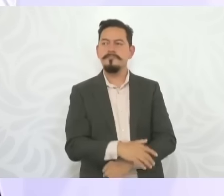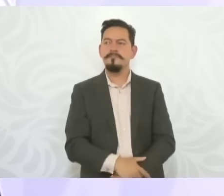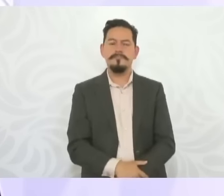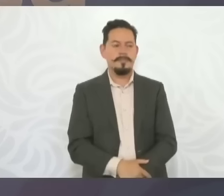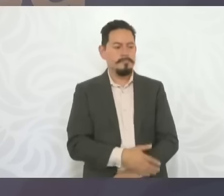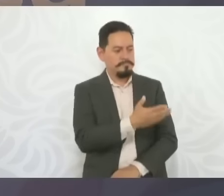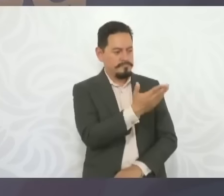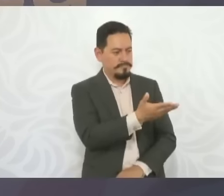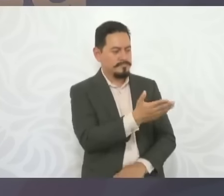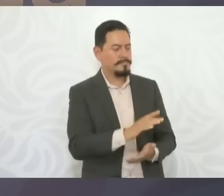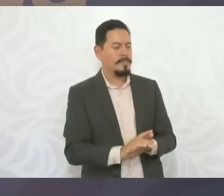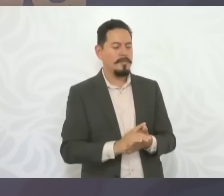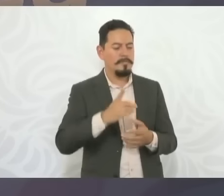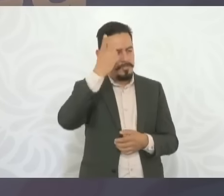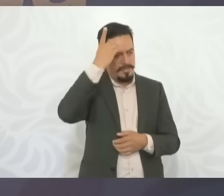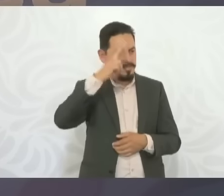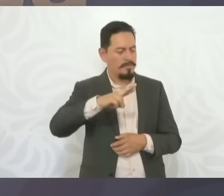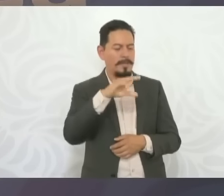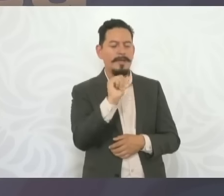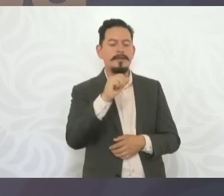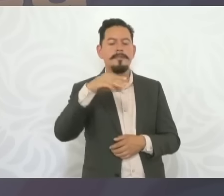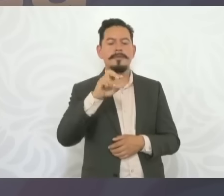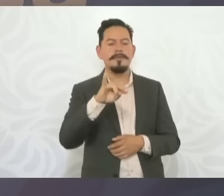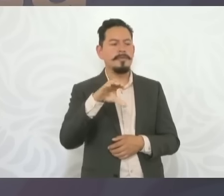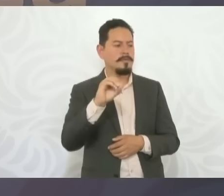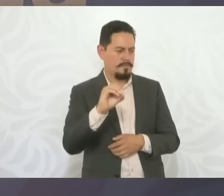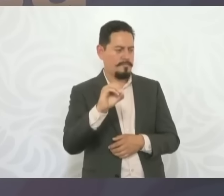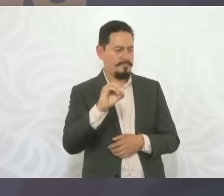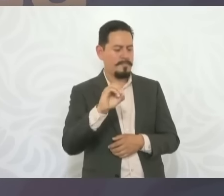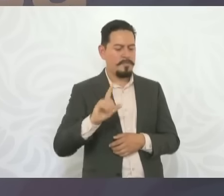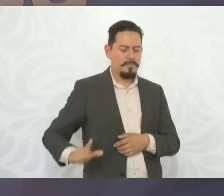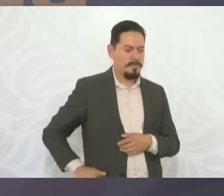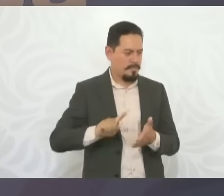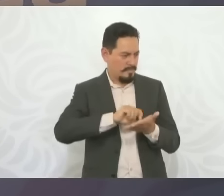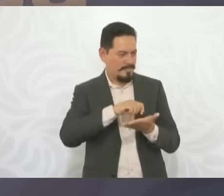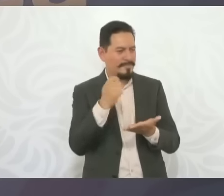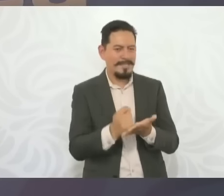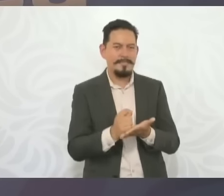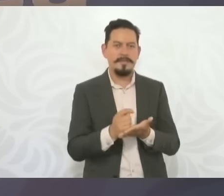Dr. Américo Villarreal Anaya, gobernador de Tamaulipas, a todos los integrantes